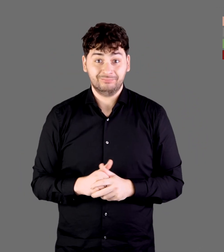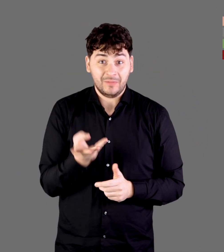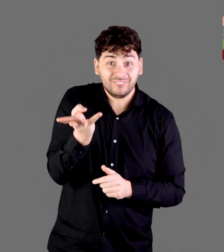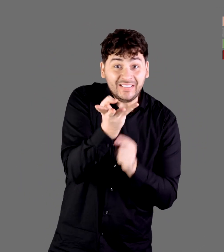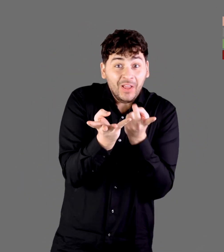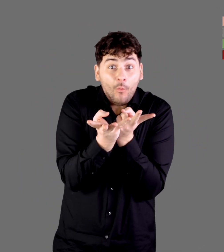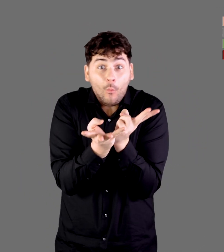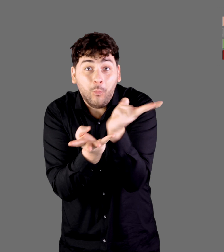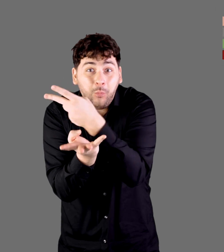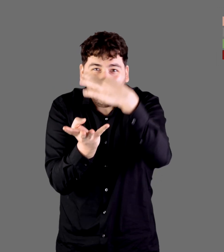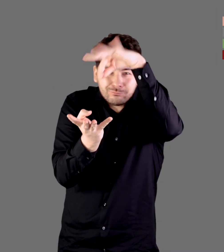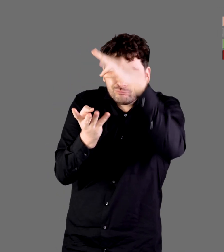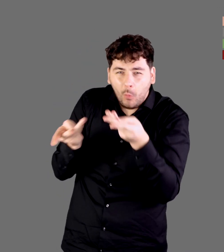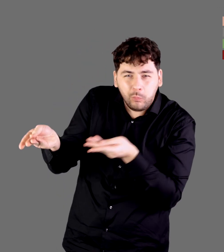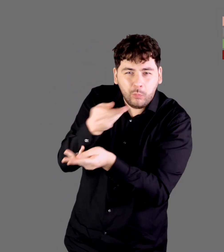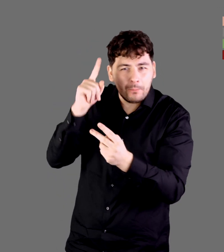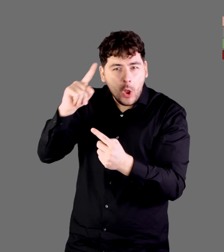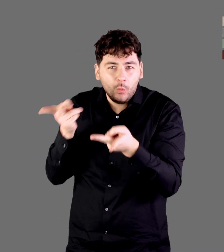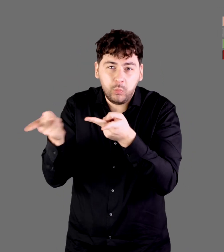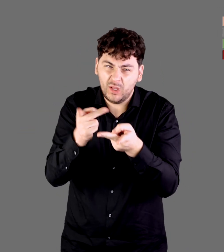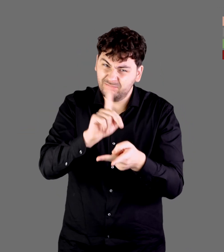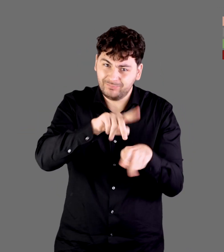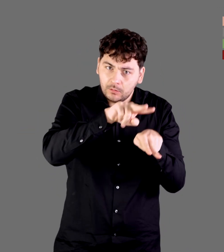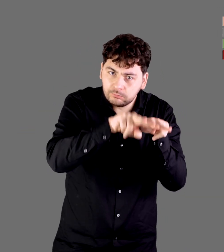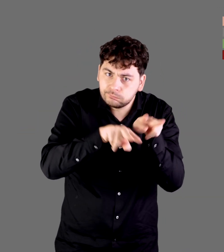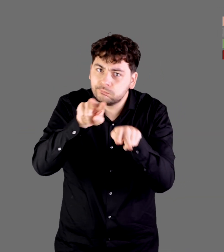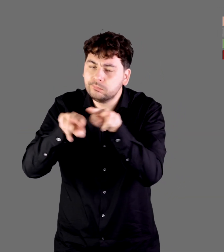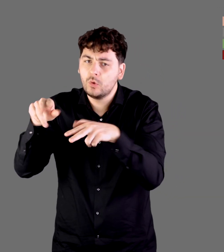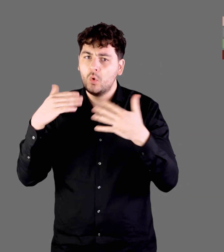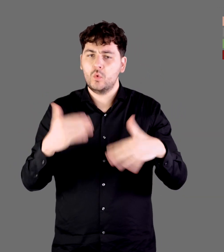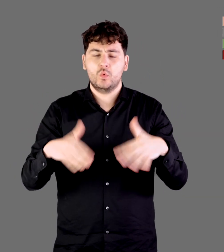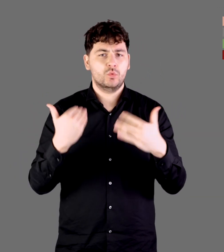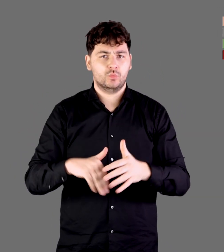Doch in der konkreten Ausgestaltung ihrer Ziele herrschte keine Einigkeit.